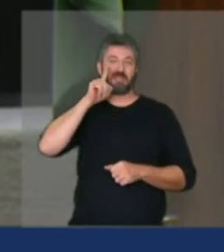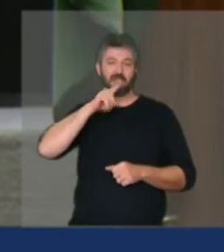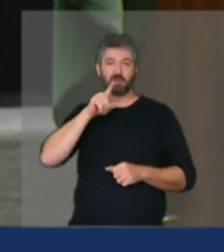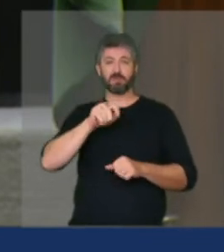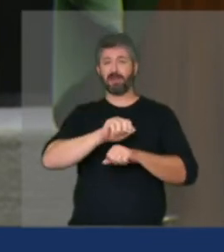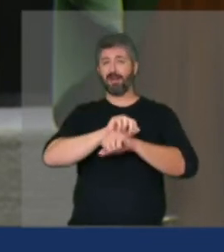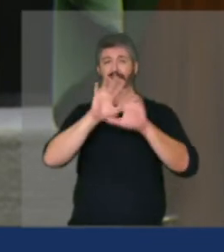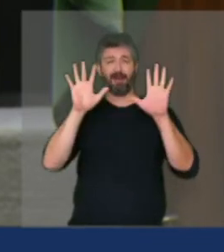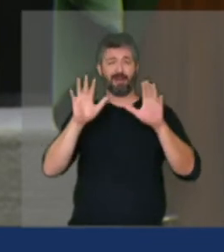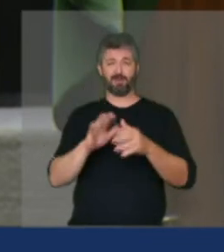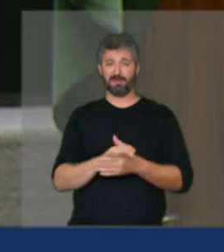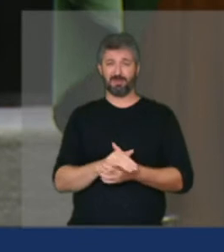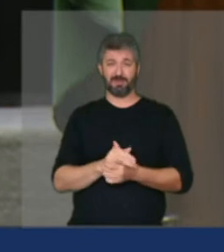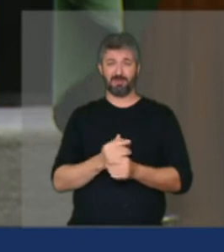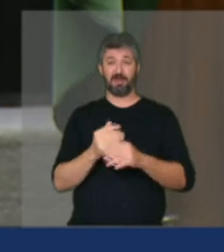AS EMPRESAS PRIVADAS FICARAM COM O FILÉE A EMPRESA